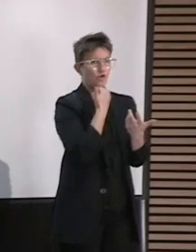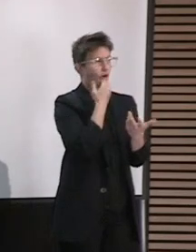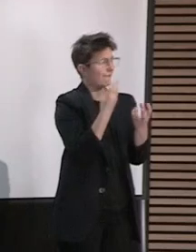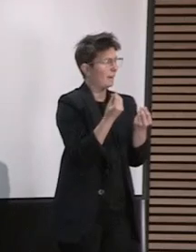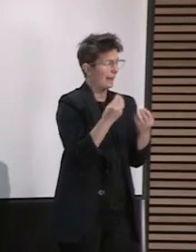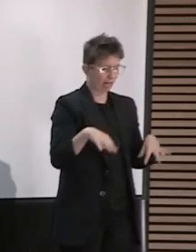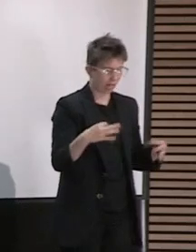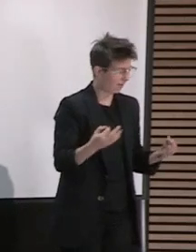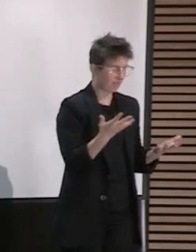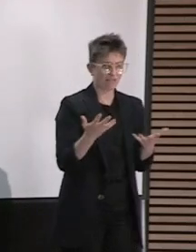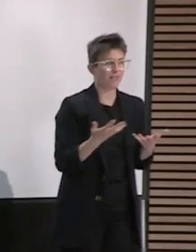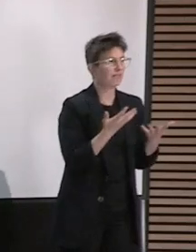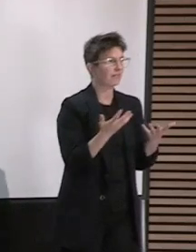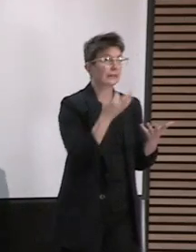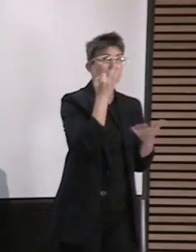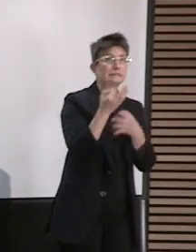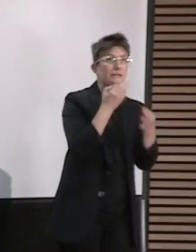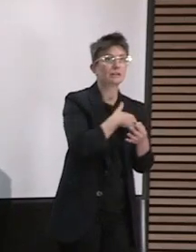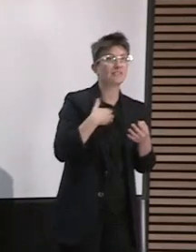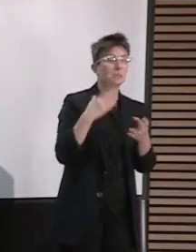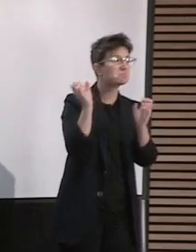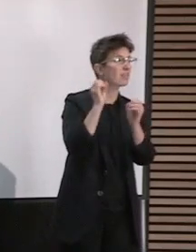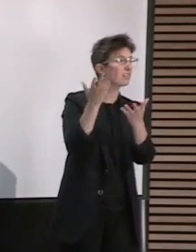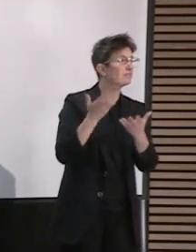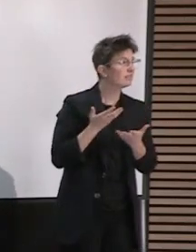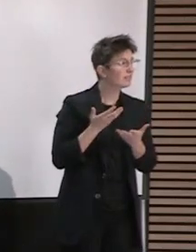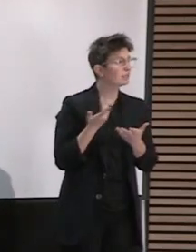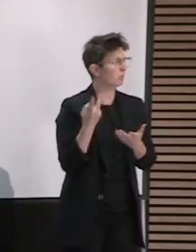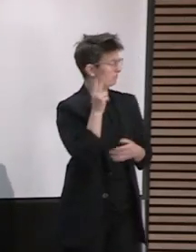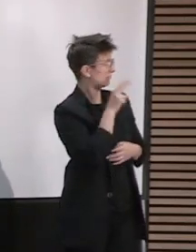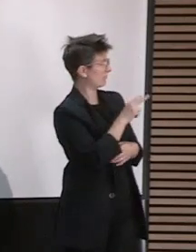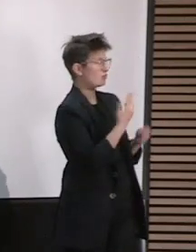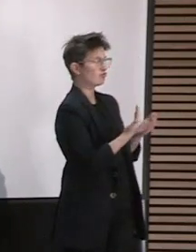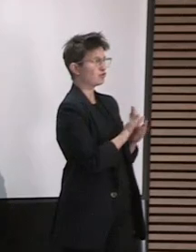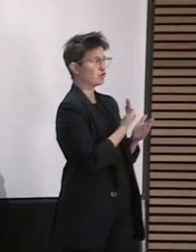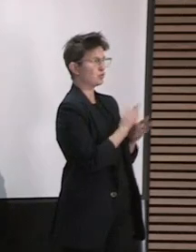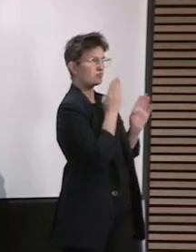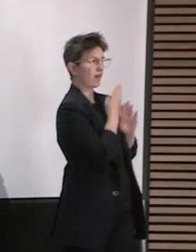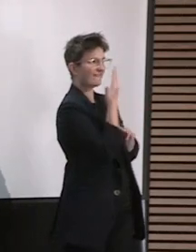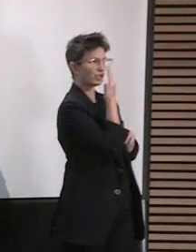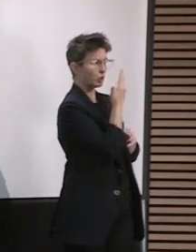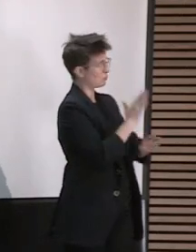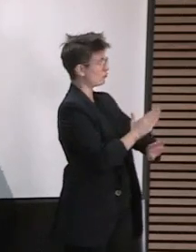moni. Kua tohaina engari kaore